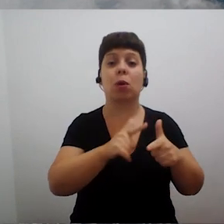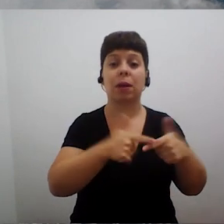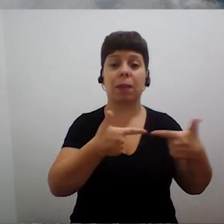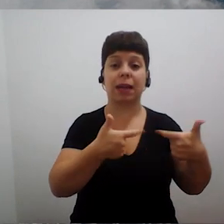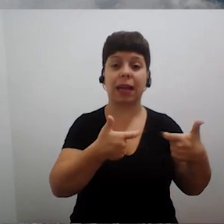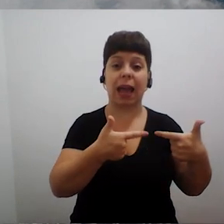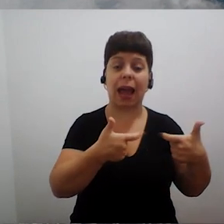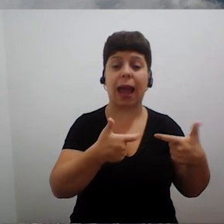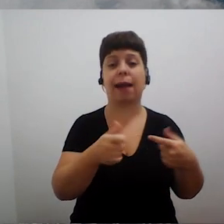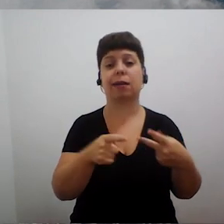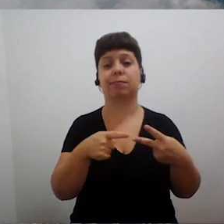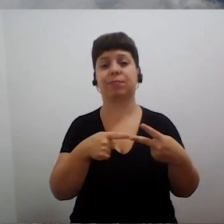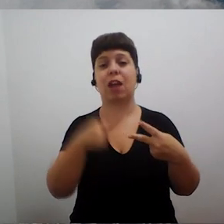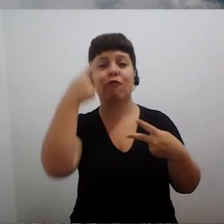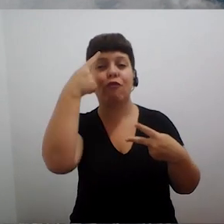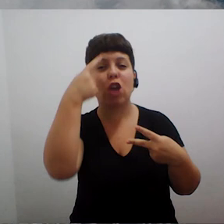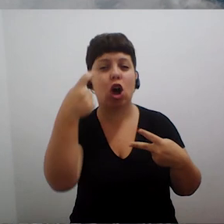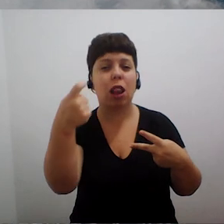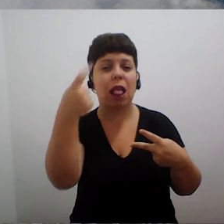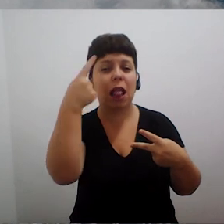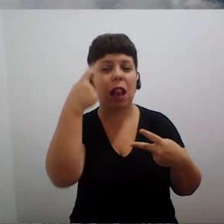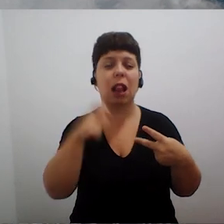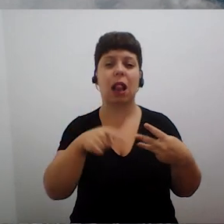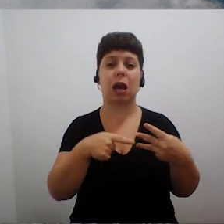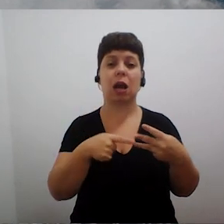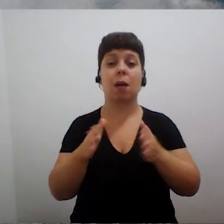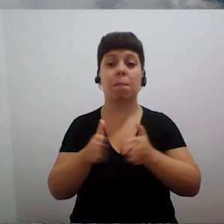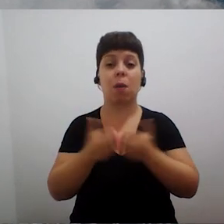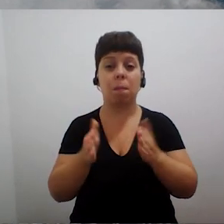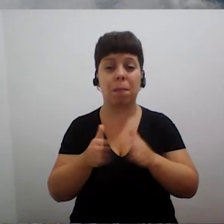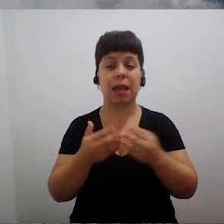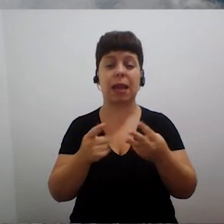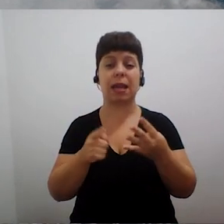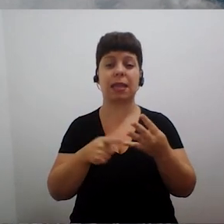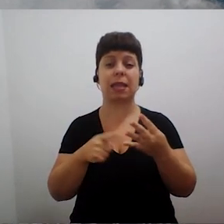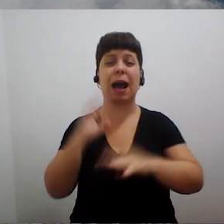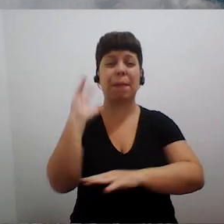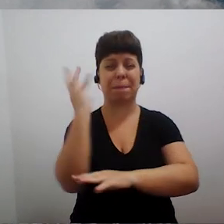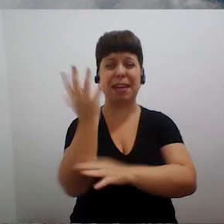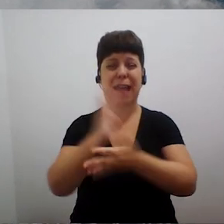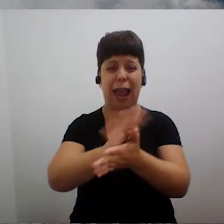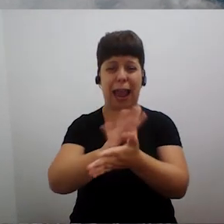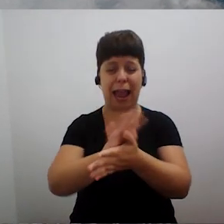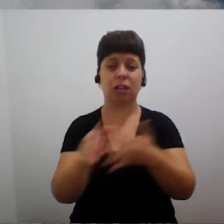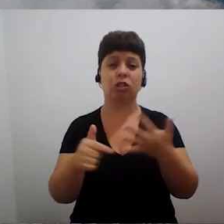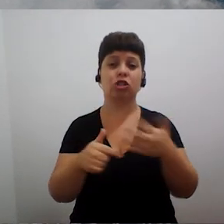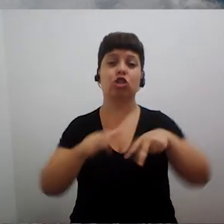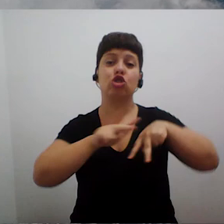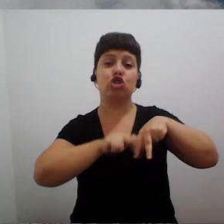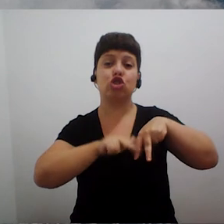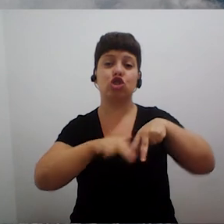a violência, a questão da pobreza, a questão da devastação ambiental, a questão da injustiça de gênero e a violação dos